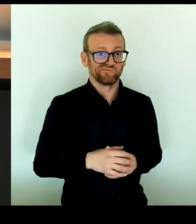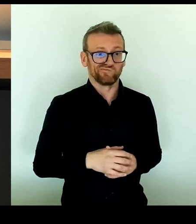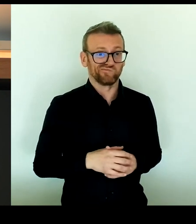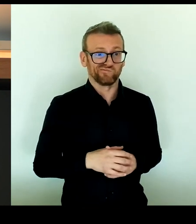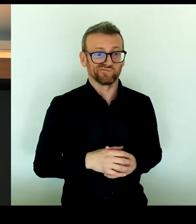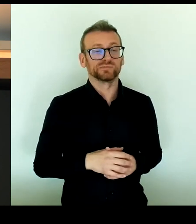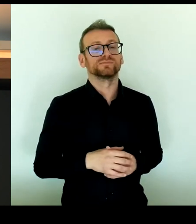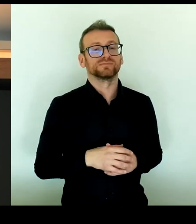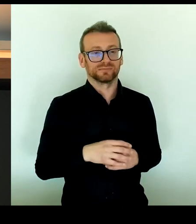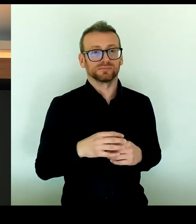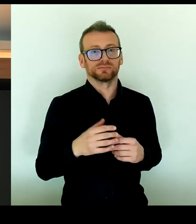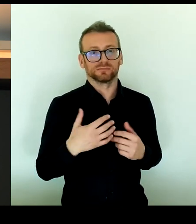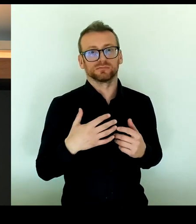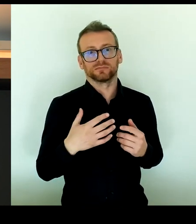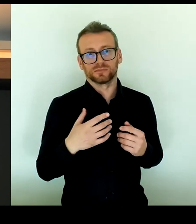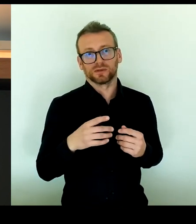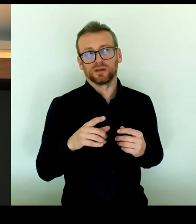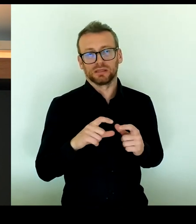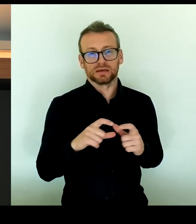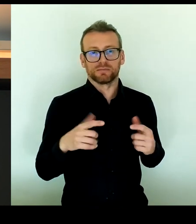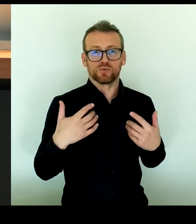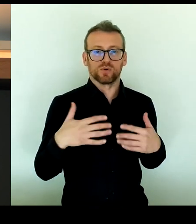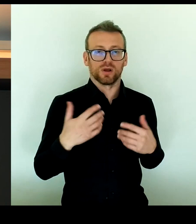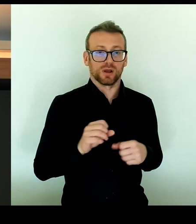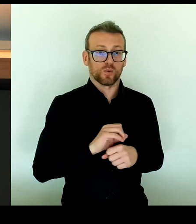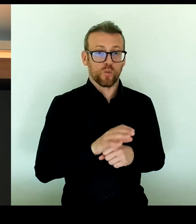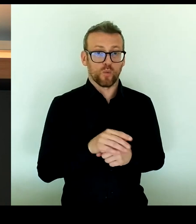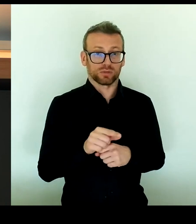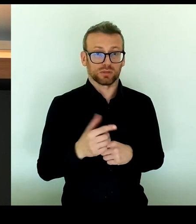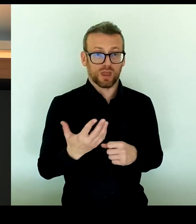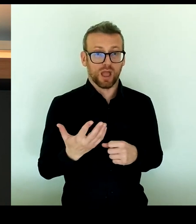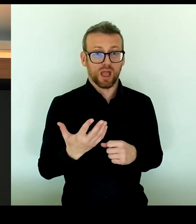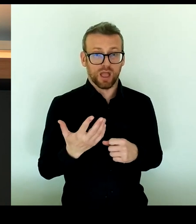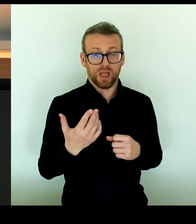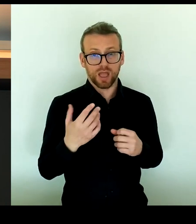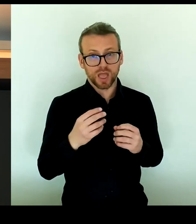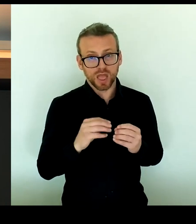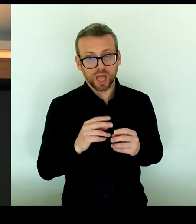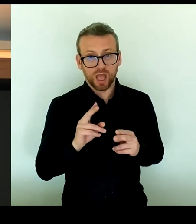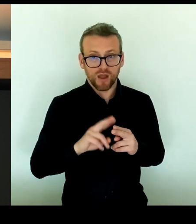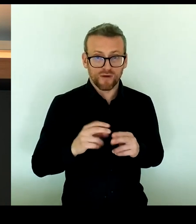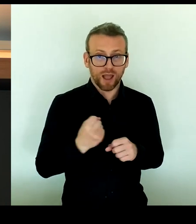Verhinderungsrecht geworden ist. Es gibt sicher gute Gründe, warum